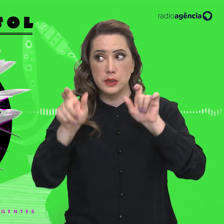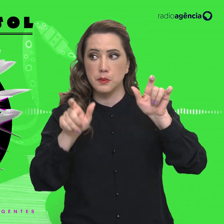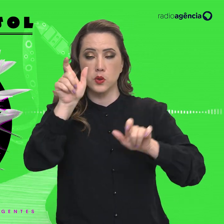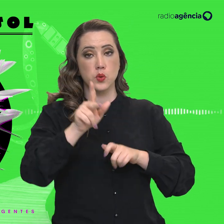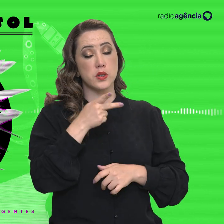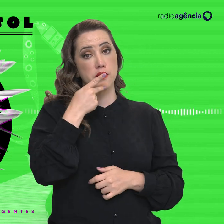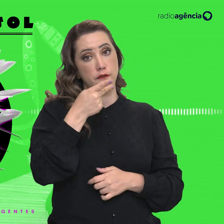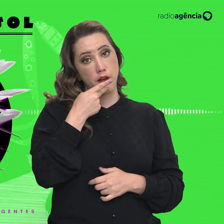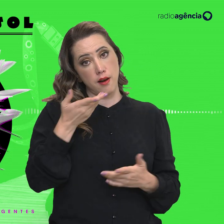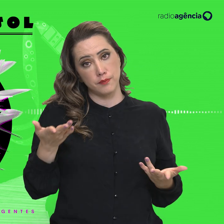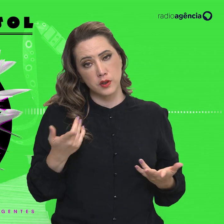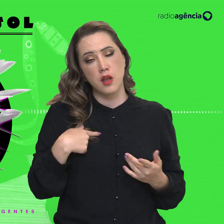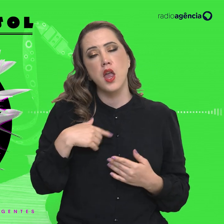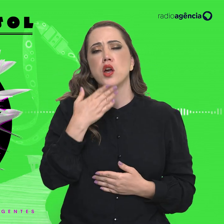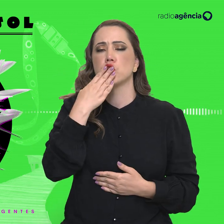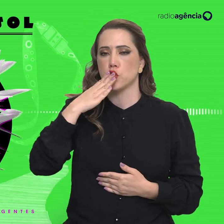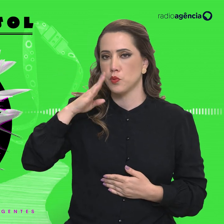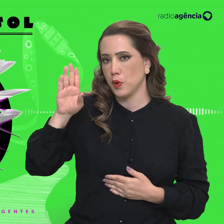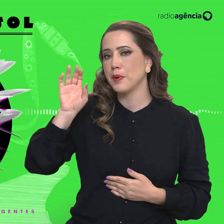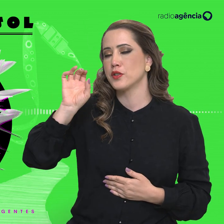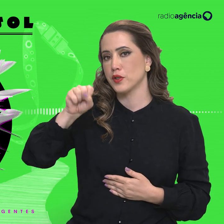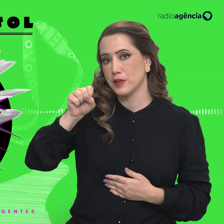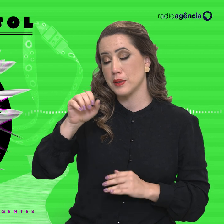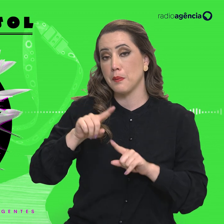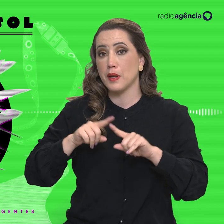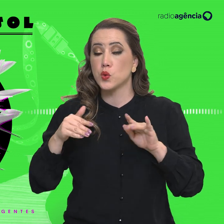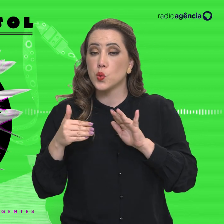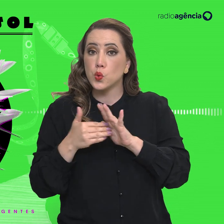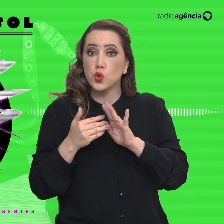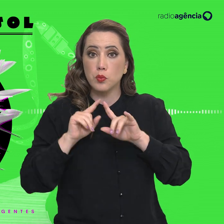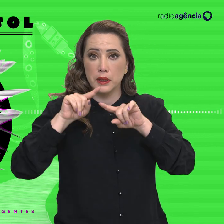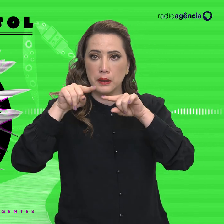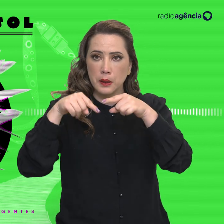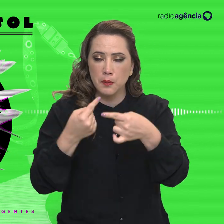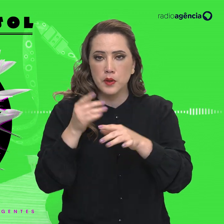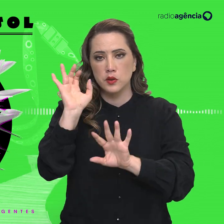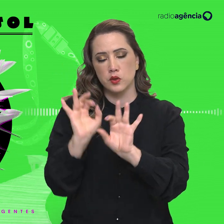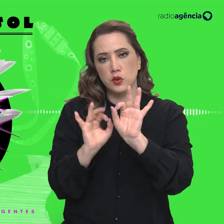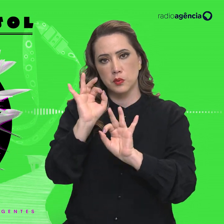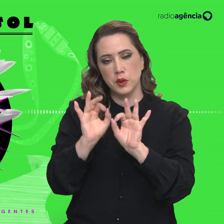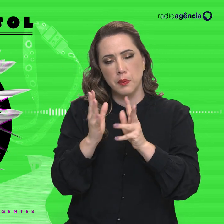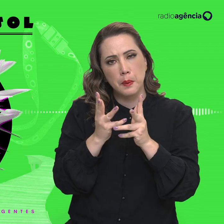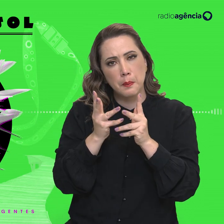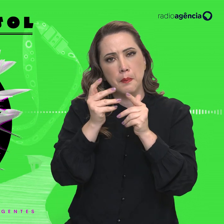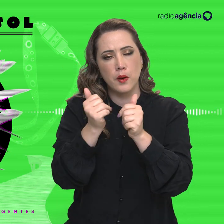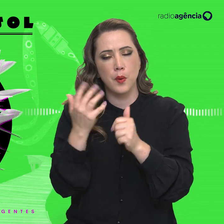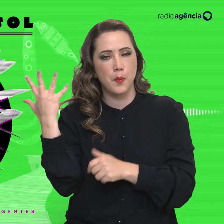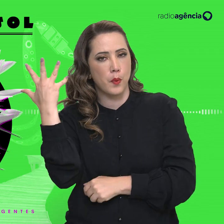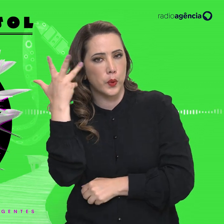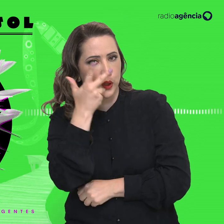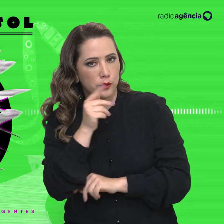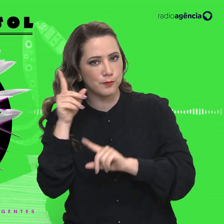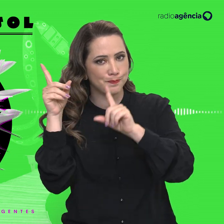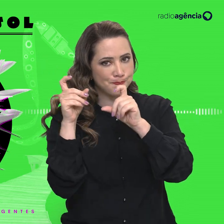[Leyberson] E a gente promete que faz, mas no último episódio. Até lá, a gente se ajeita melhor pra ficar mais bonito na foto. [flashback - som de (re)rebobinar] 🎶